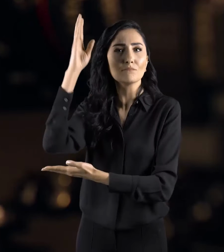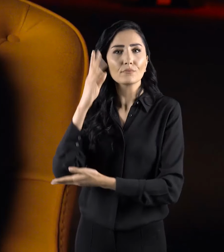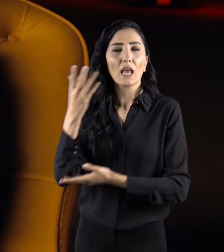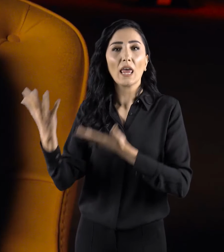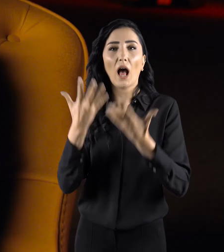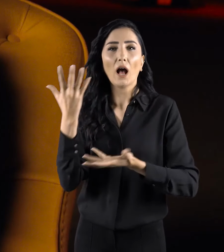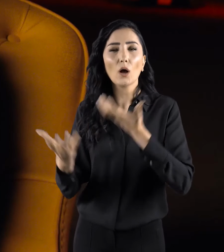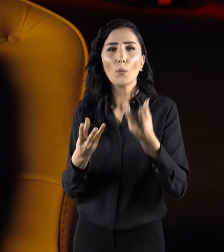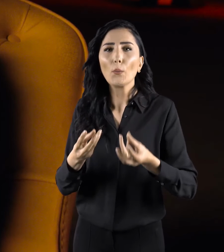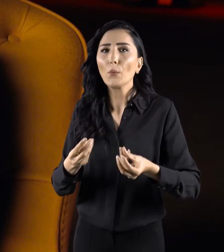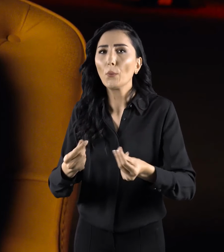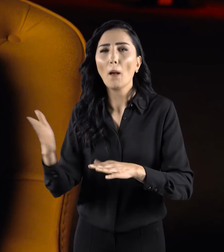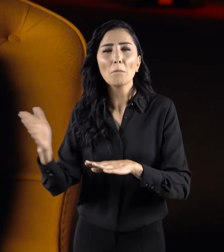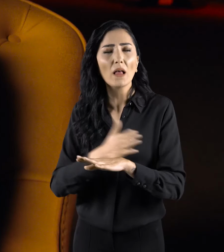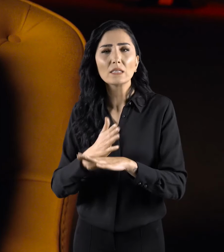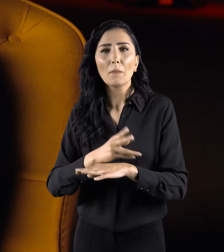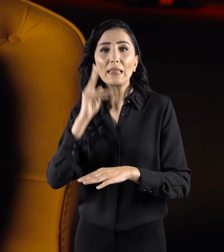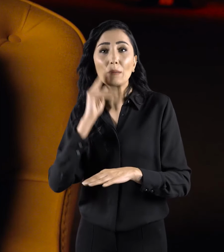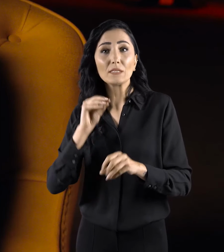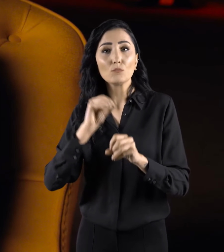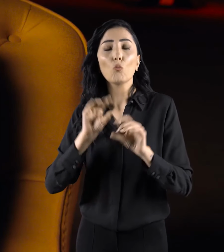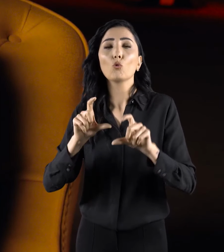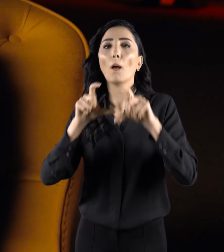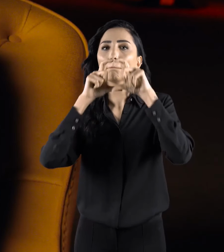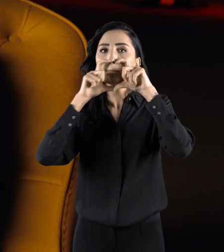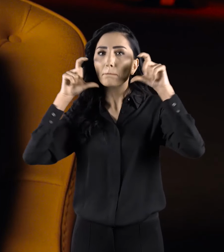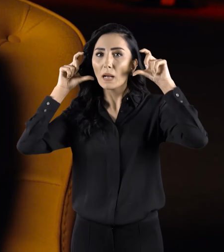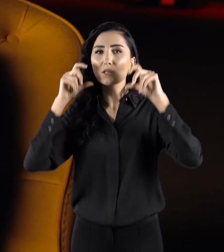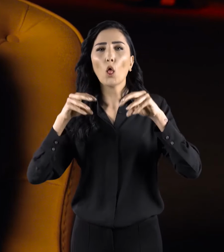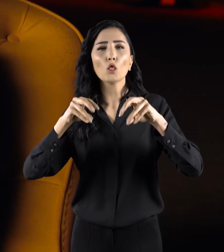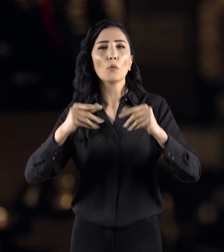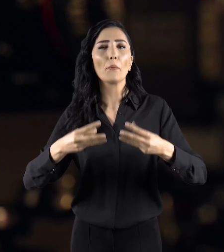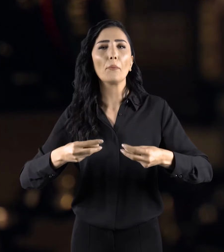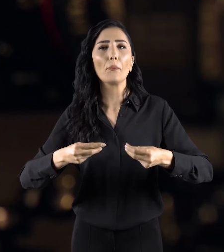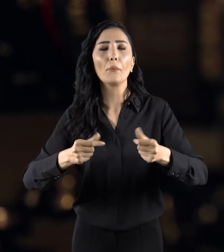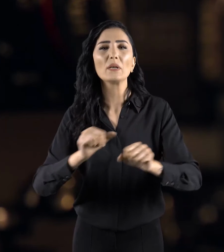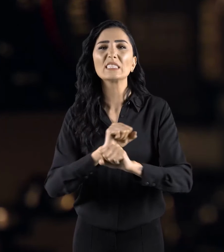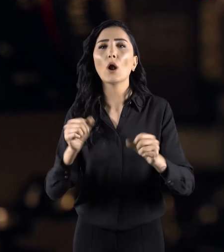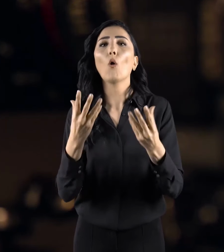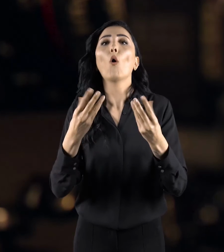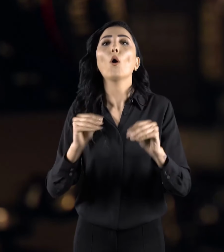ve yangından kalan malzemeleri temizlemek için mutlaka maske takın. Toz parçacıklarından etkilenmemek için